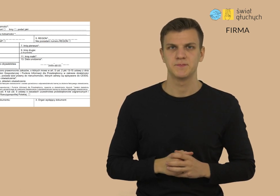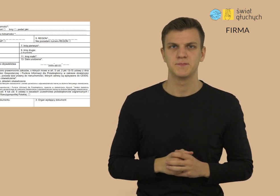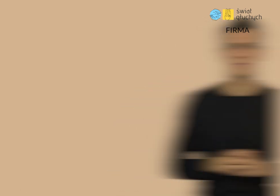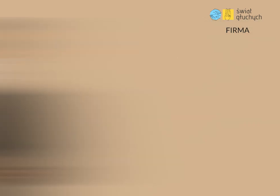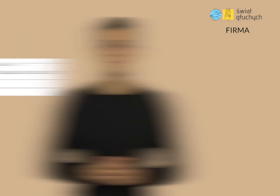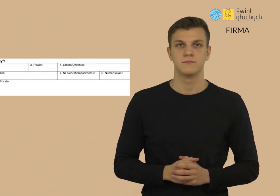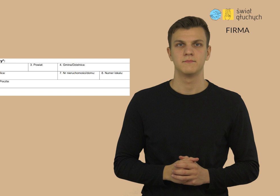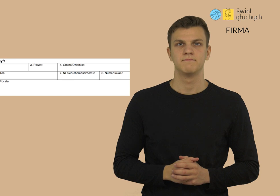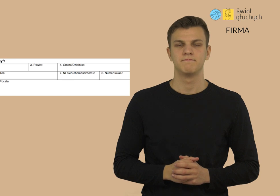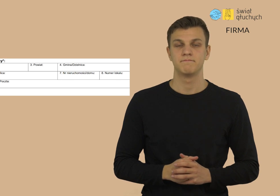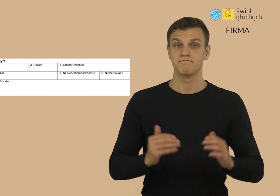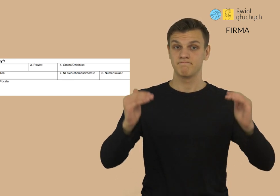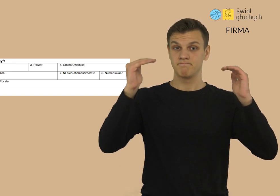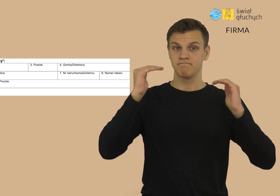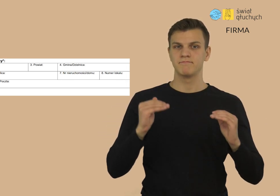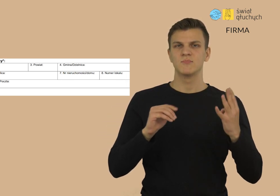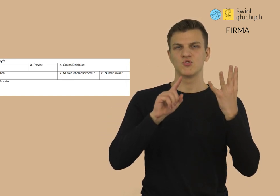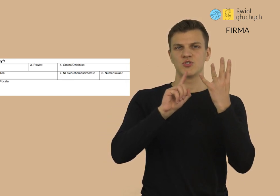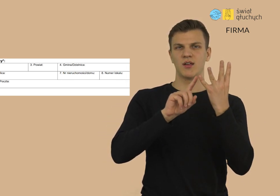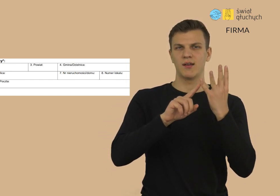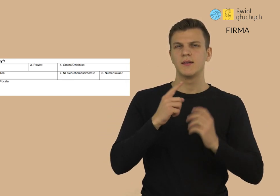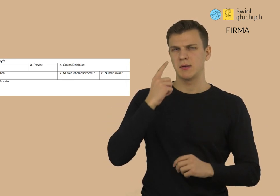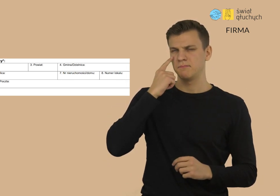Dalej, pole czwarte.